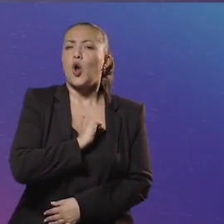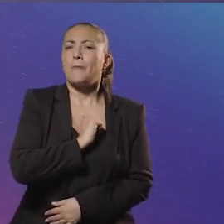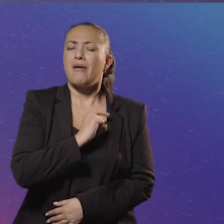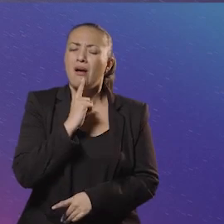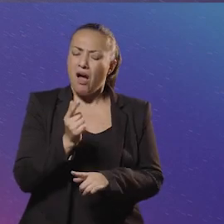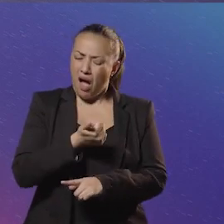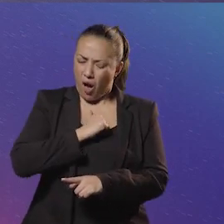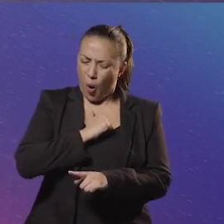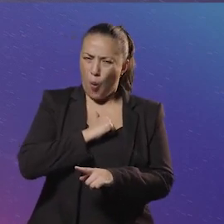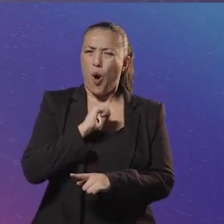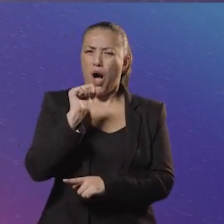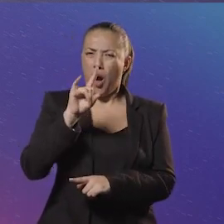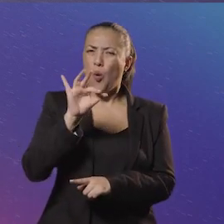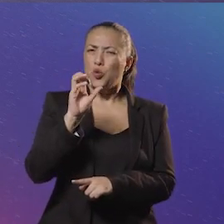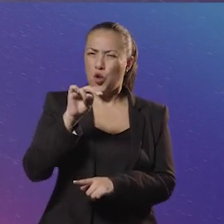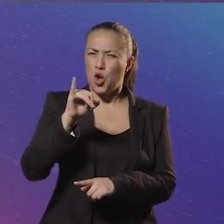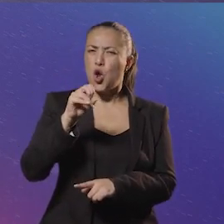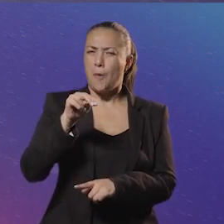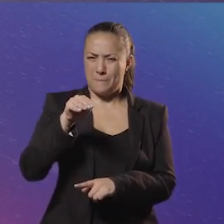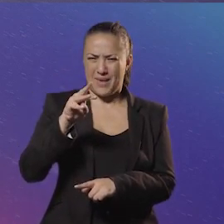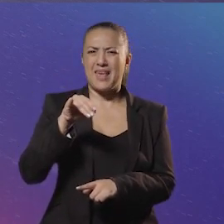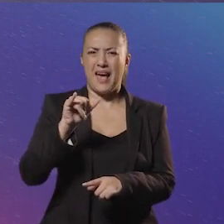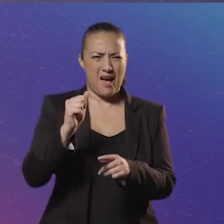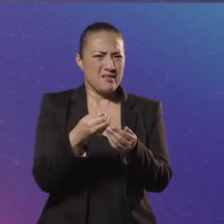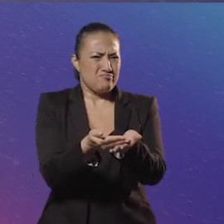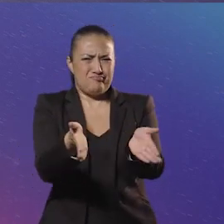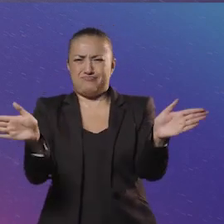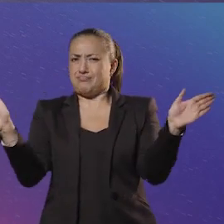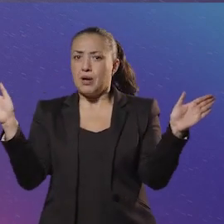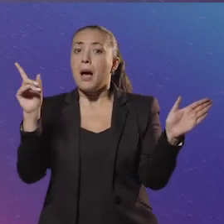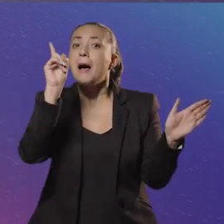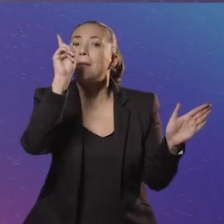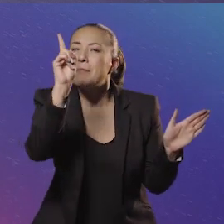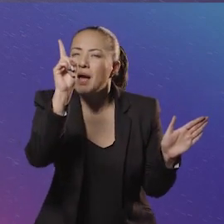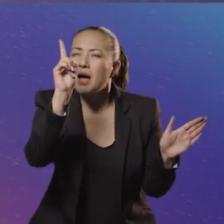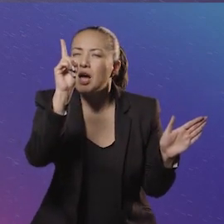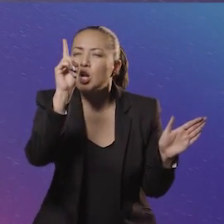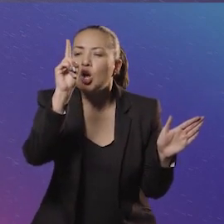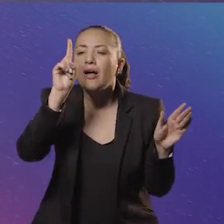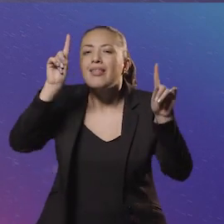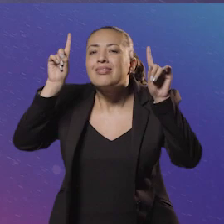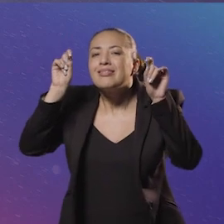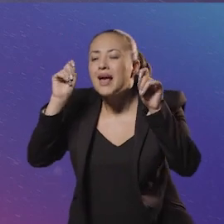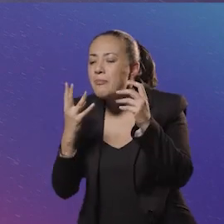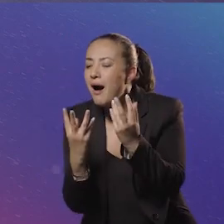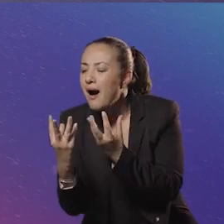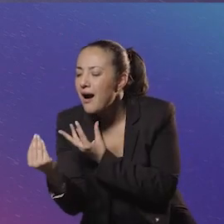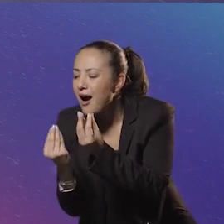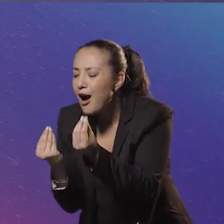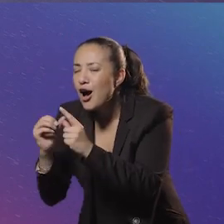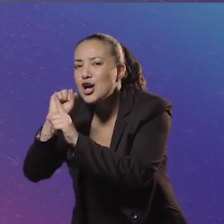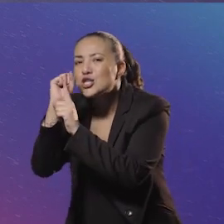pero cuando vamos a mencionarlo ya desde grupos sociales determinados,